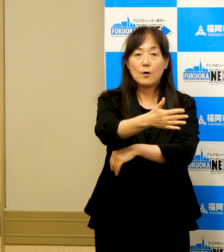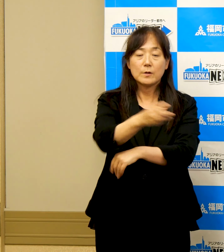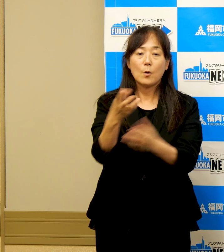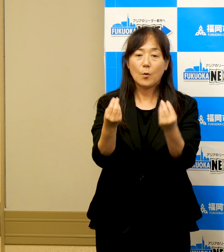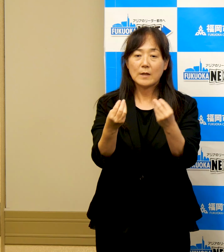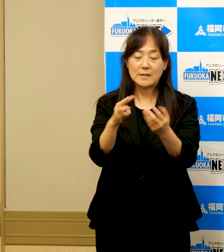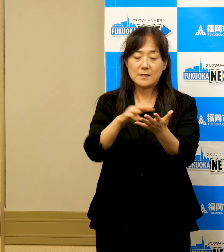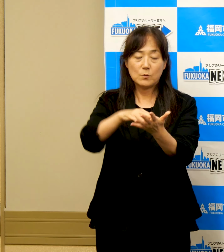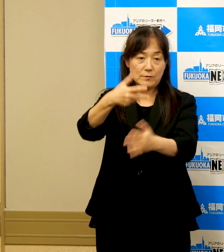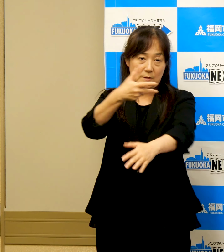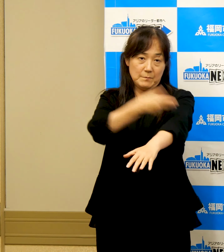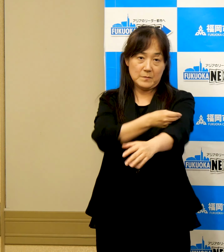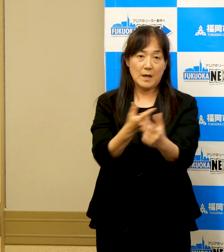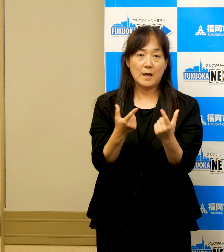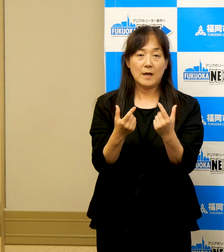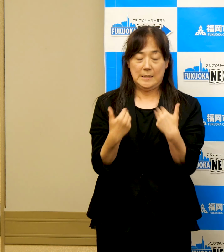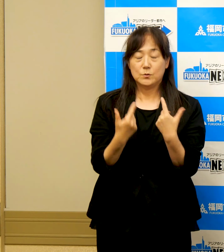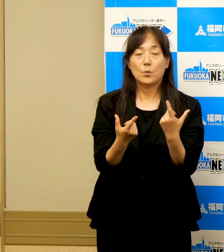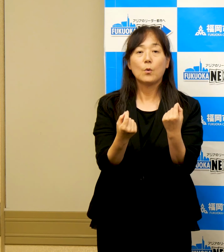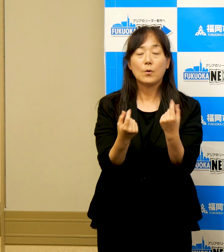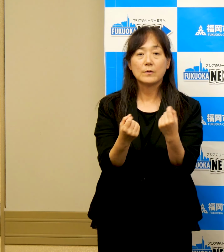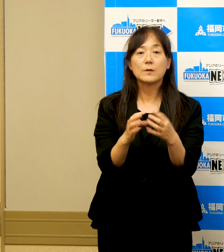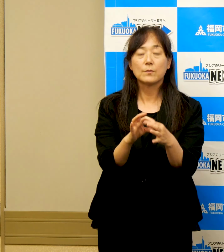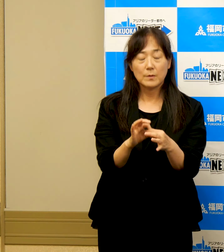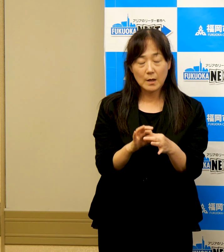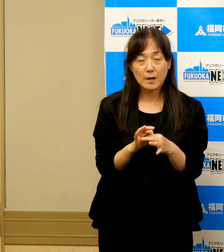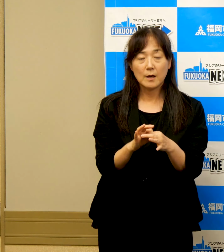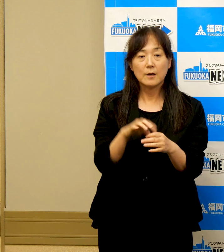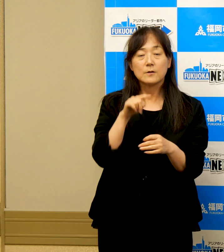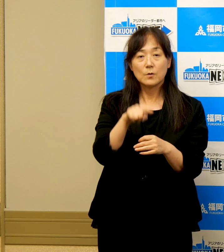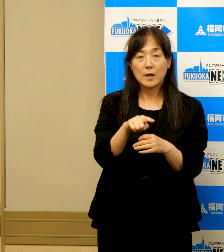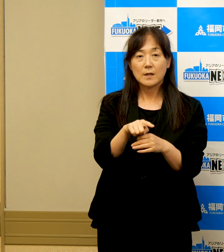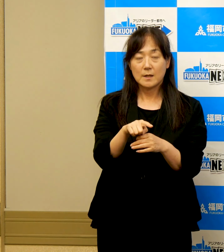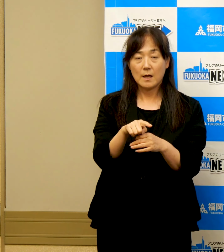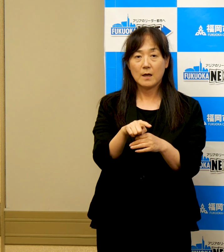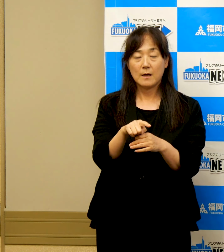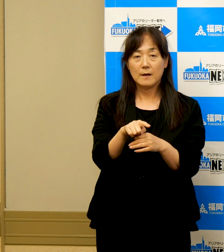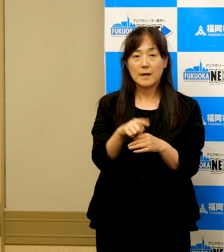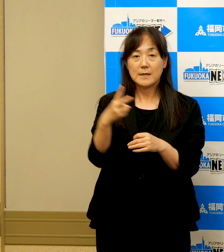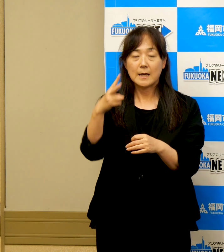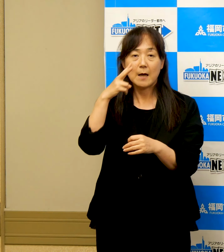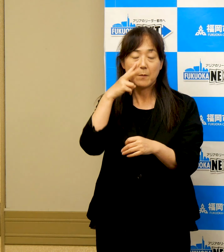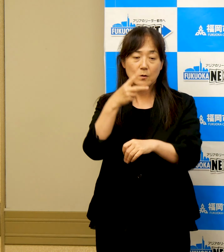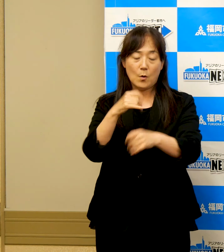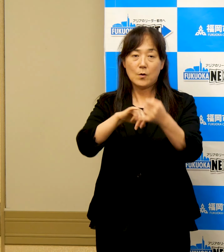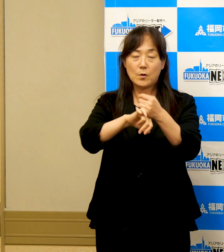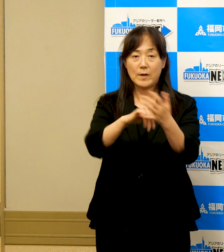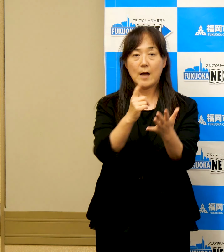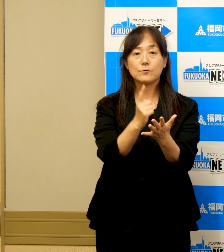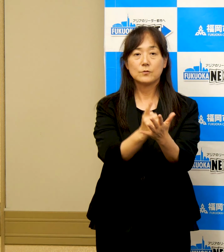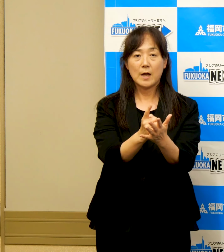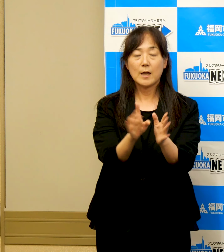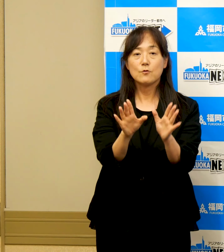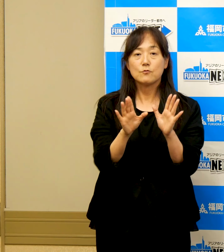打たなければいけないということになってしまうので それでもう2回目の予約しか 受けられないようになっているんです